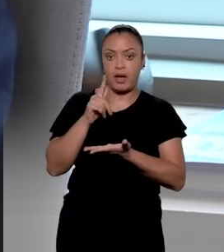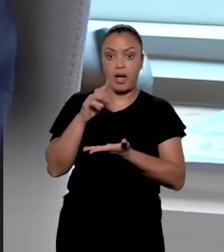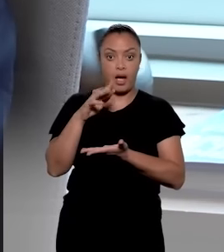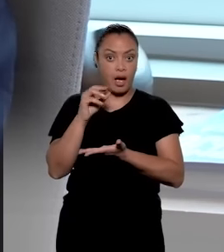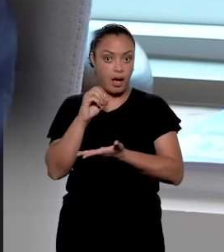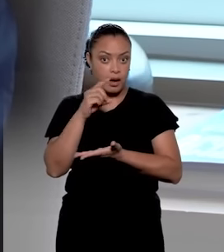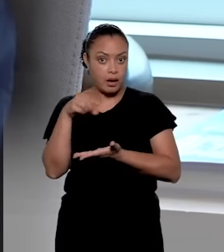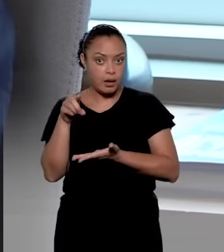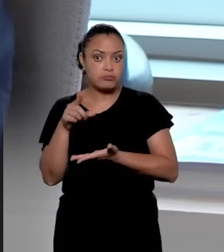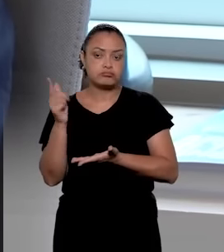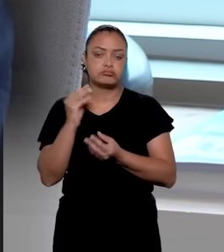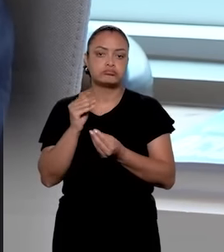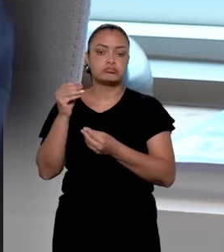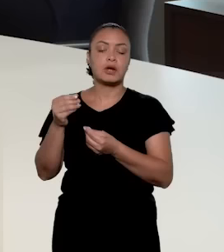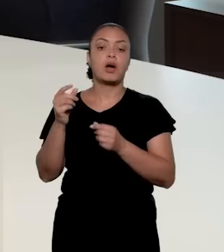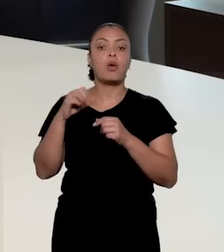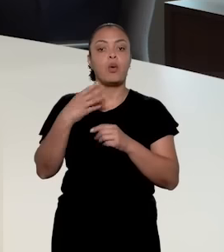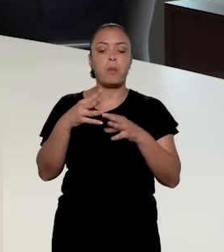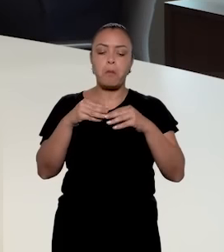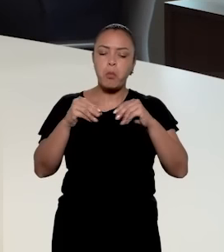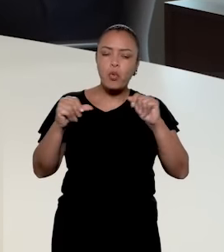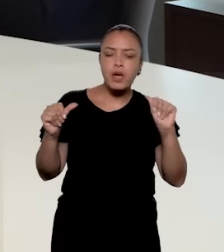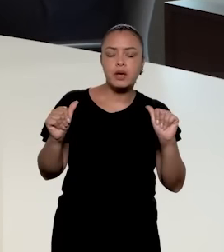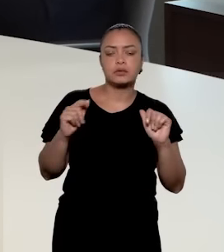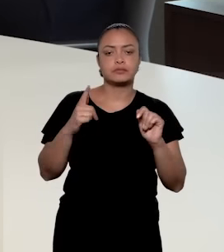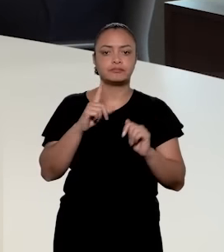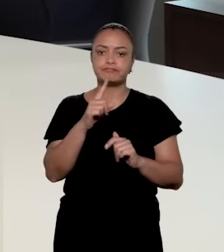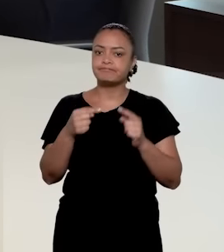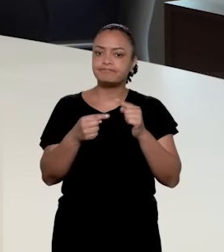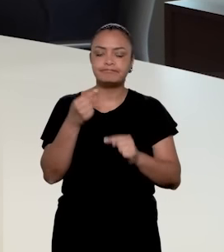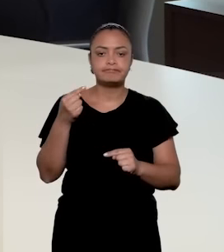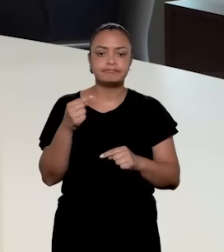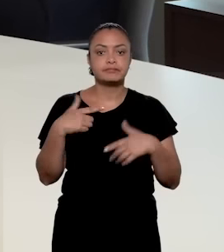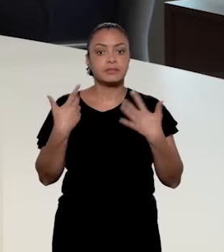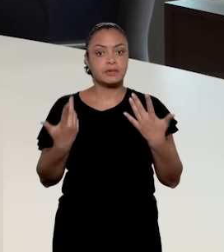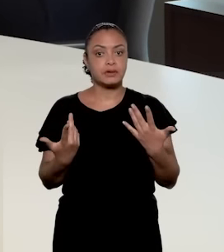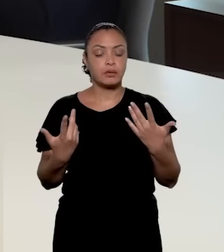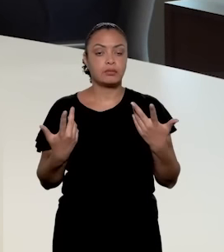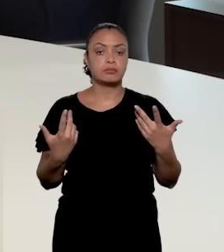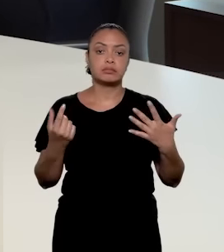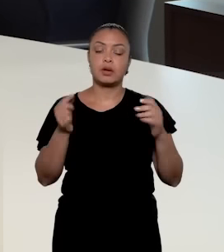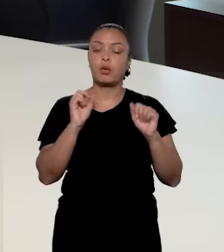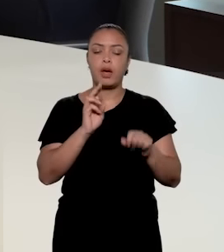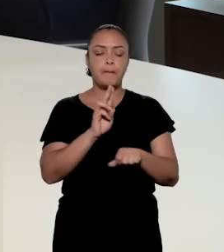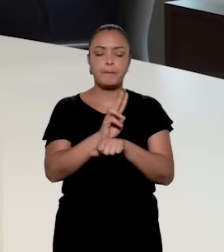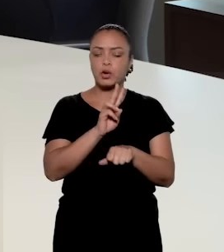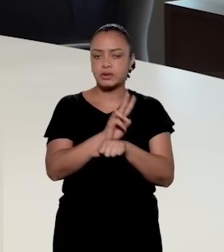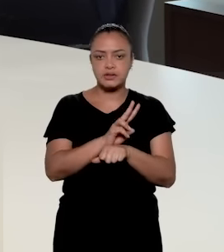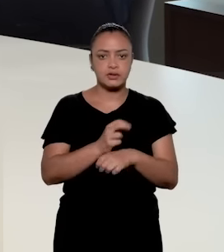café torrado e moído tem tarifa, então você não consegue competir com as torradoras europeias. Tem questões de protecionismo.